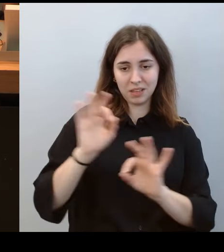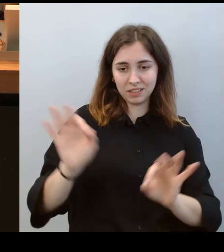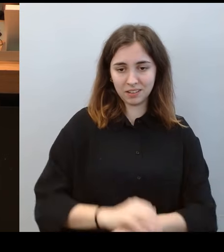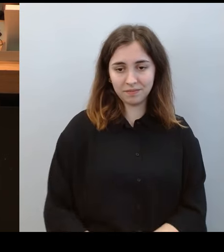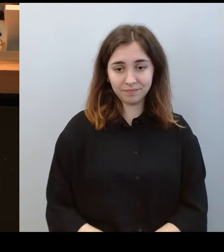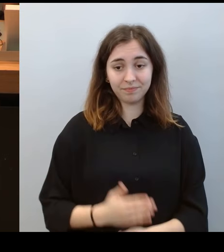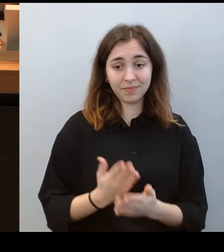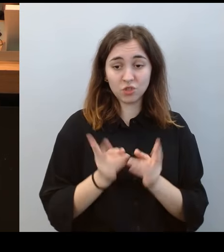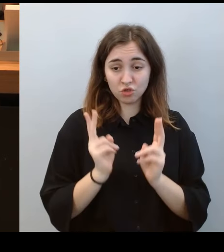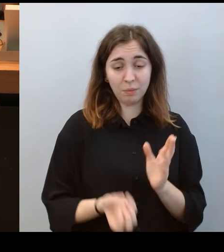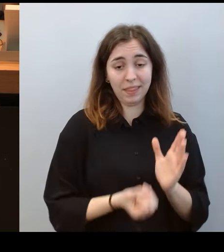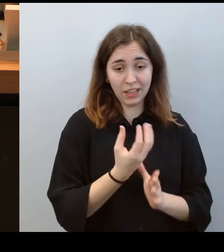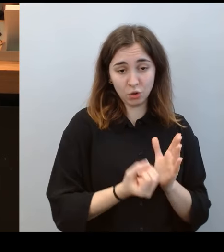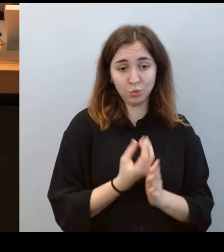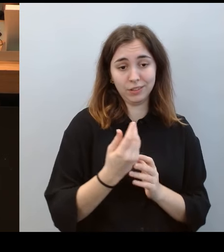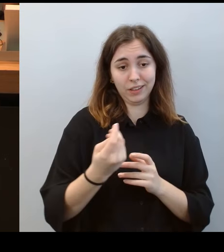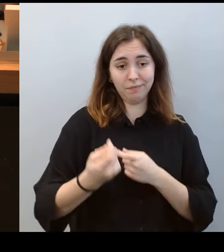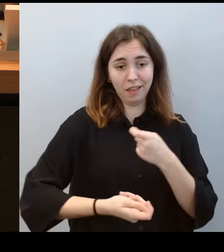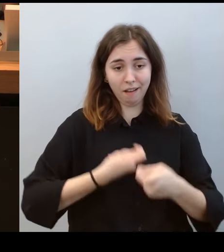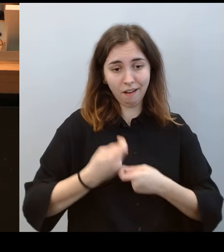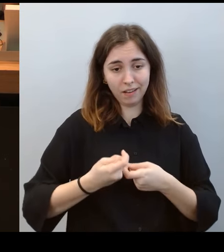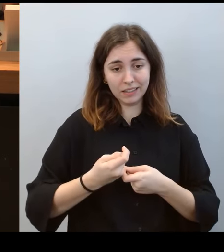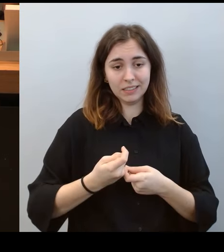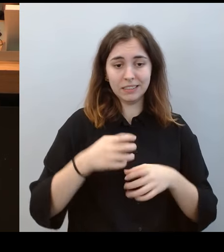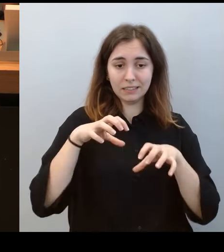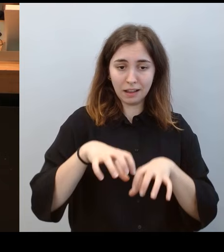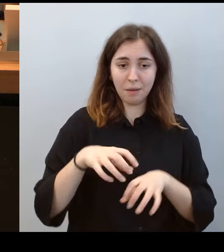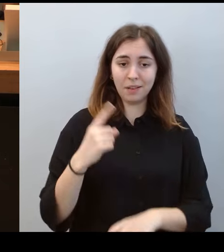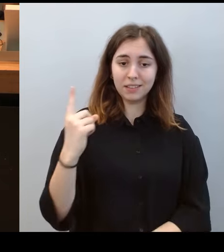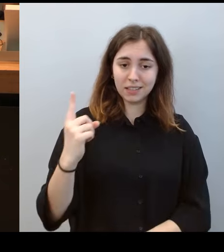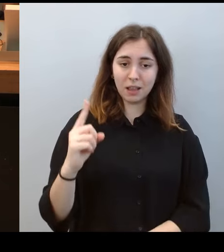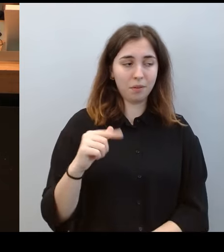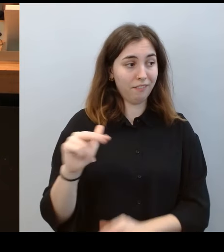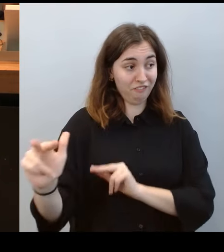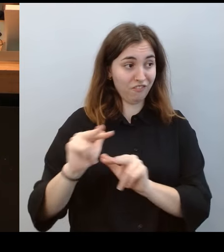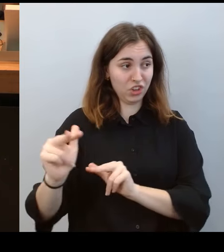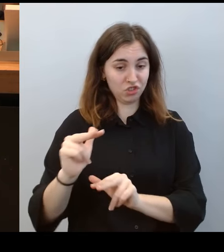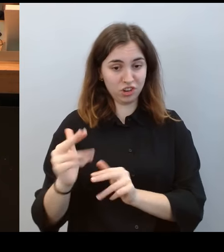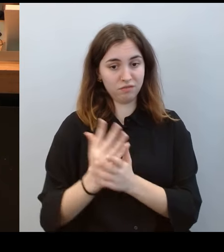die Stimme unserer Wirtschaft, ebenfalls die Abschaffung dieser Zone unterstützt.